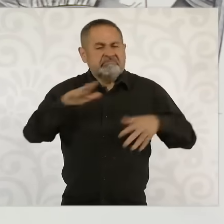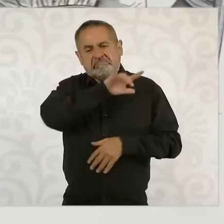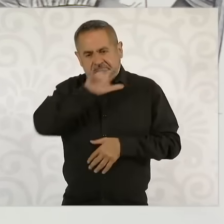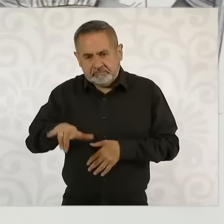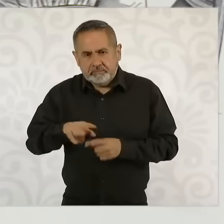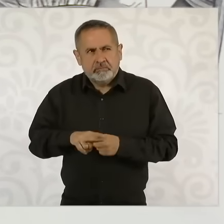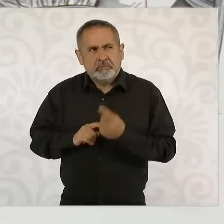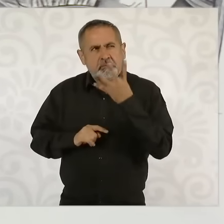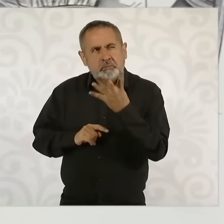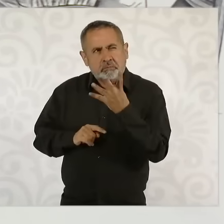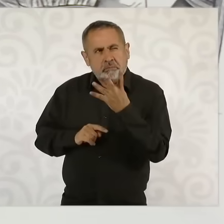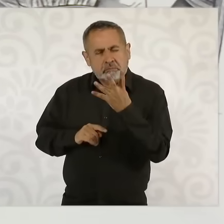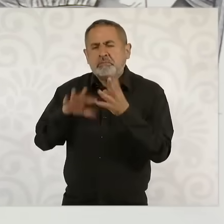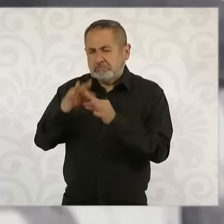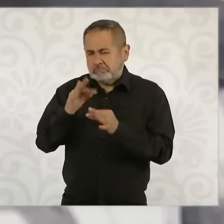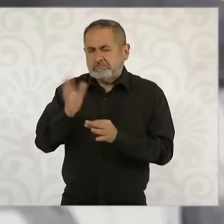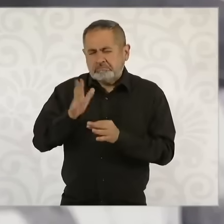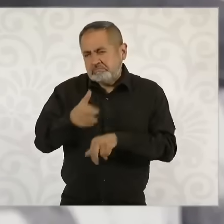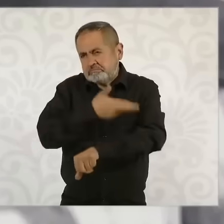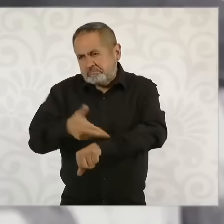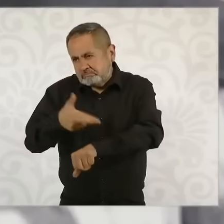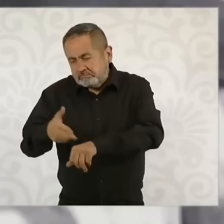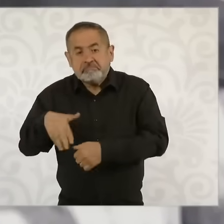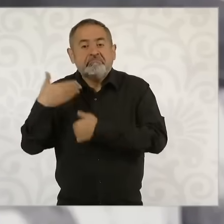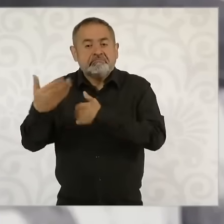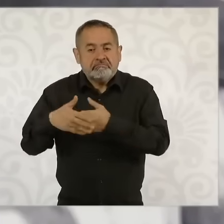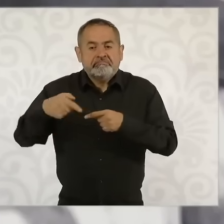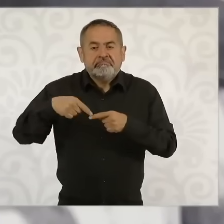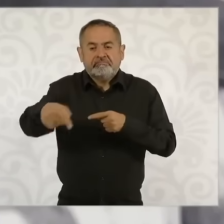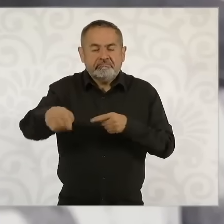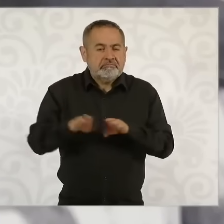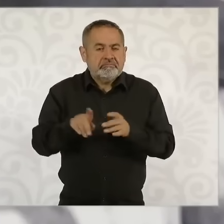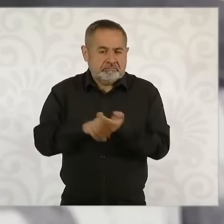cuatro de estas nuevas aeronaves, sin embargo, las aeronaves que actualmente está operando mexicana,